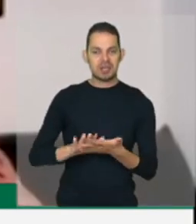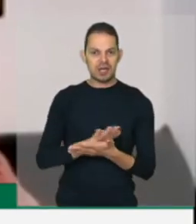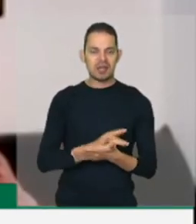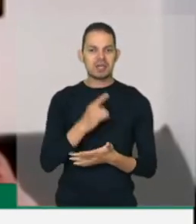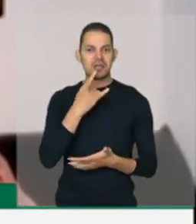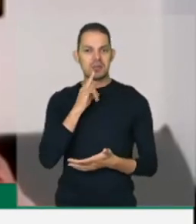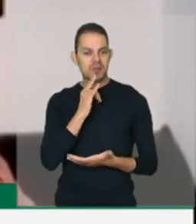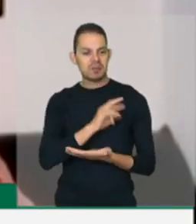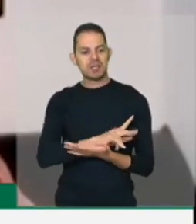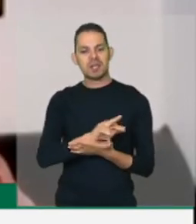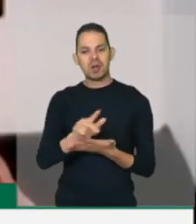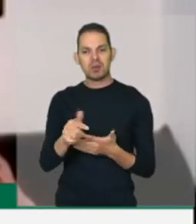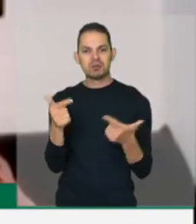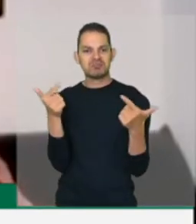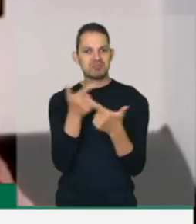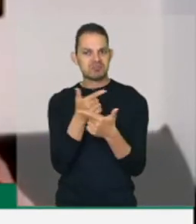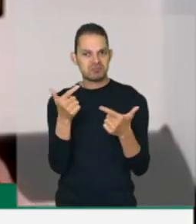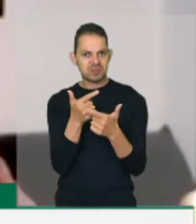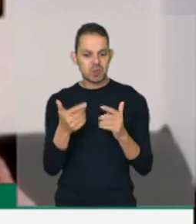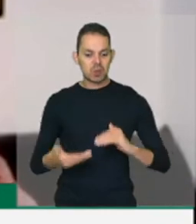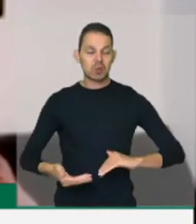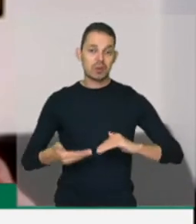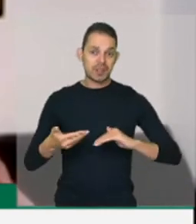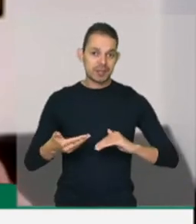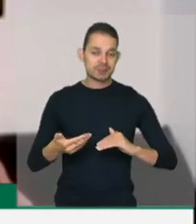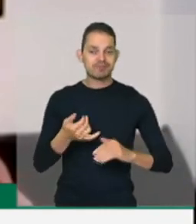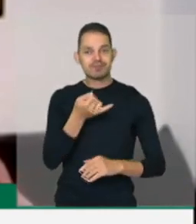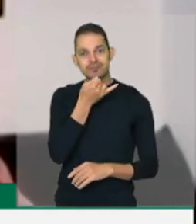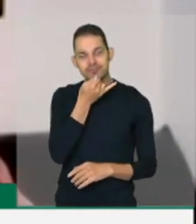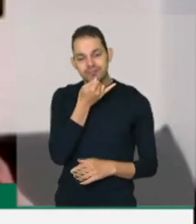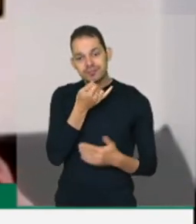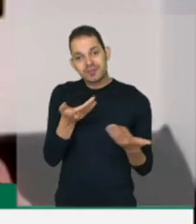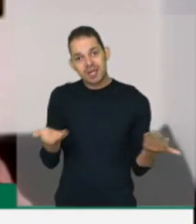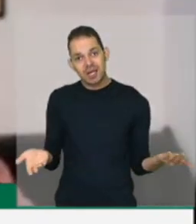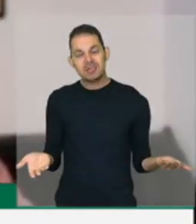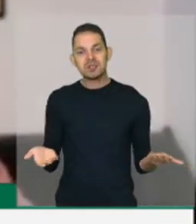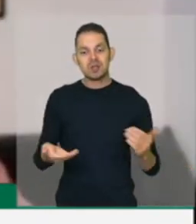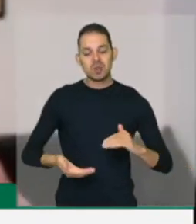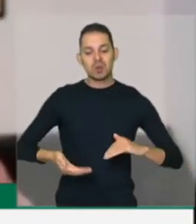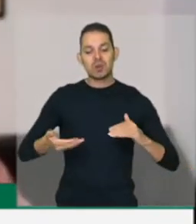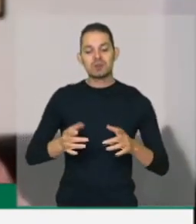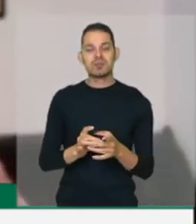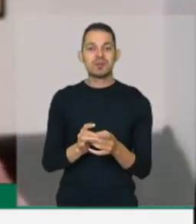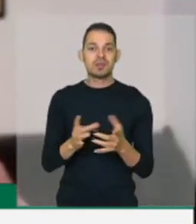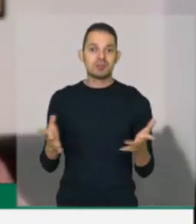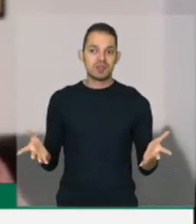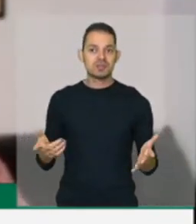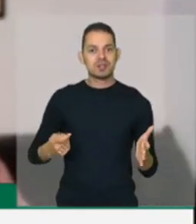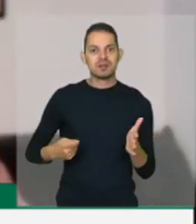COVAXIN, FAZENDO UMA GOZAÇÃO INCLUSIVE COM O CONGRESSO. ENTÃO LAMENTAVELMENTE É ISSO QUE O CONGRESSO PERMITE E ESSA É A DENÚNCIA, PRESIDENTE. OBRIGADO. [PRESIDENTE]: OBRIGADO DEPUTADA. UM MINUTO